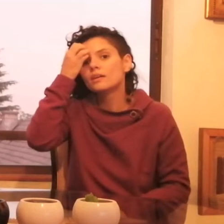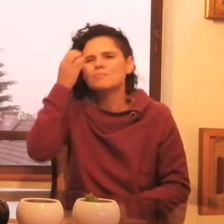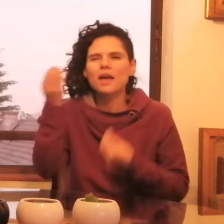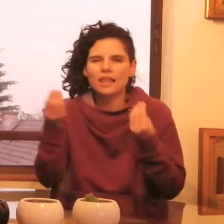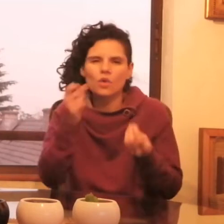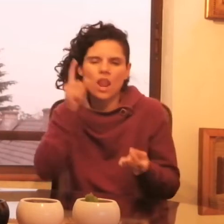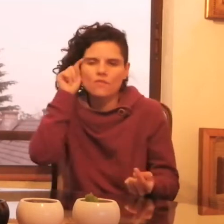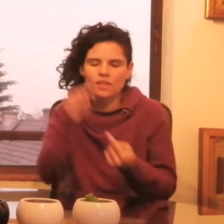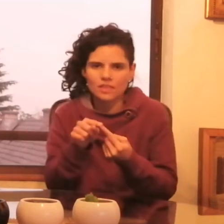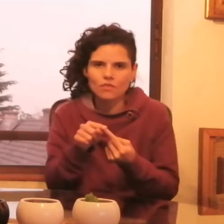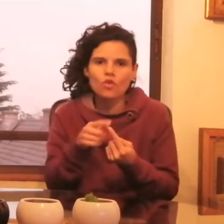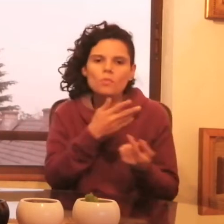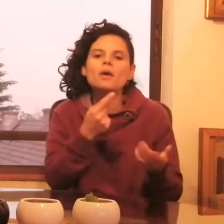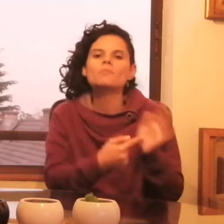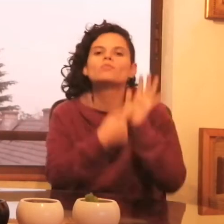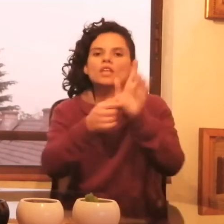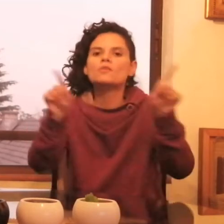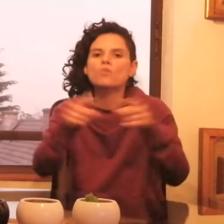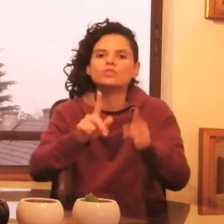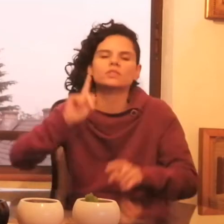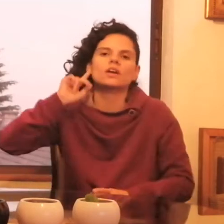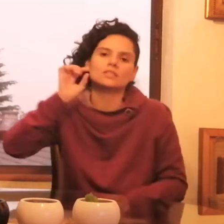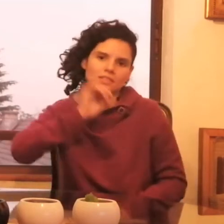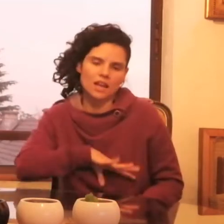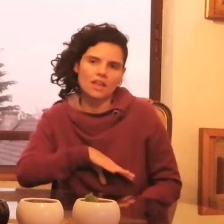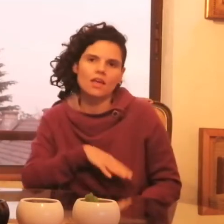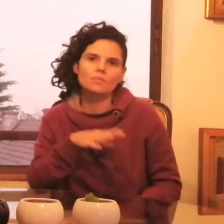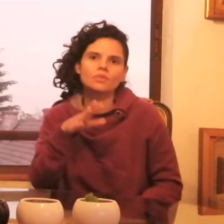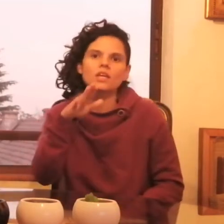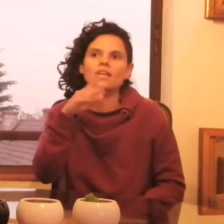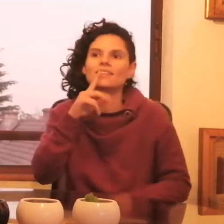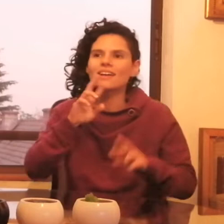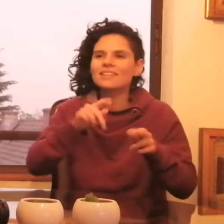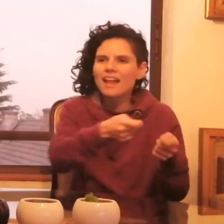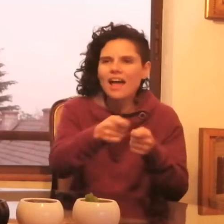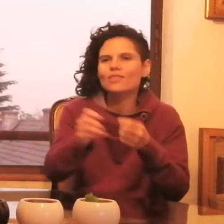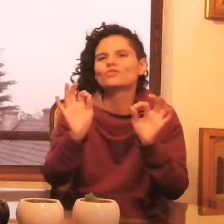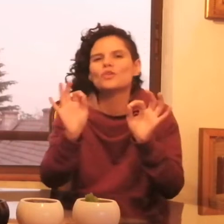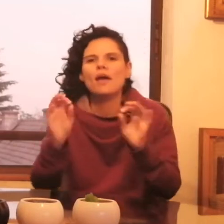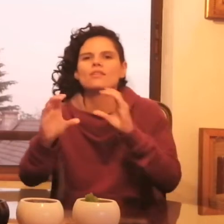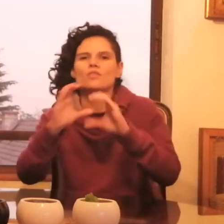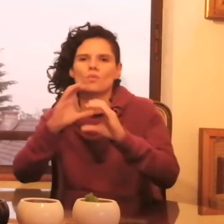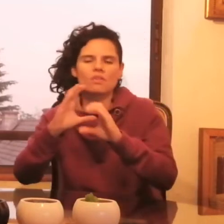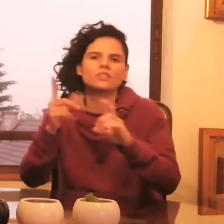no se le da en general en medios masivos de comunicación - claro, entonces decidimos